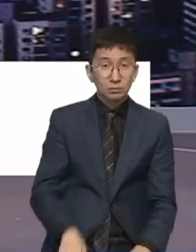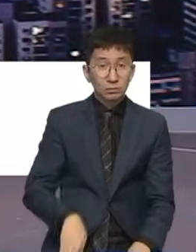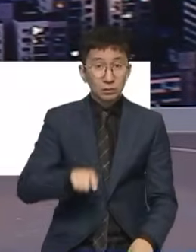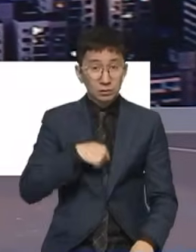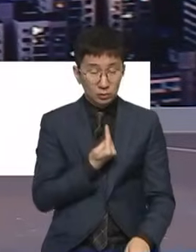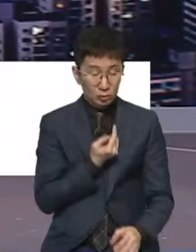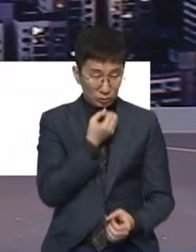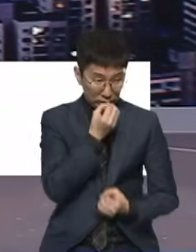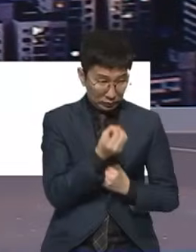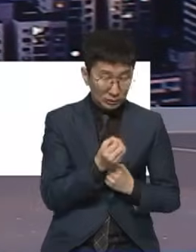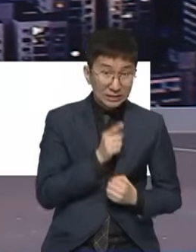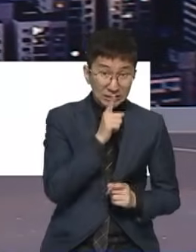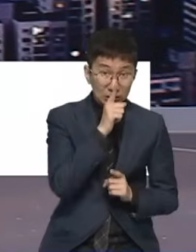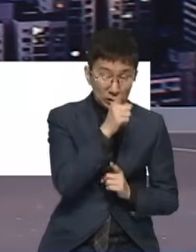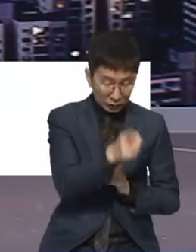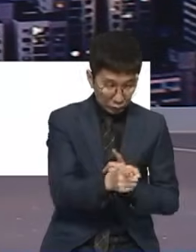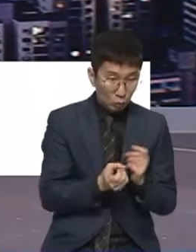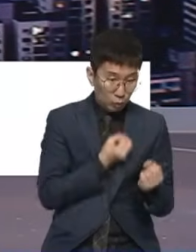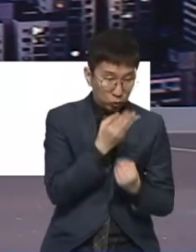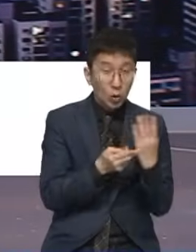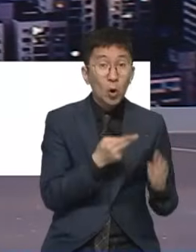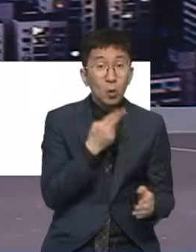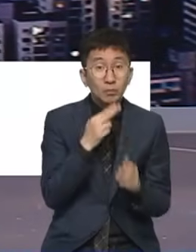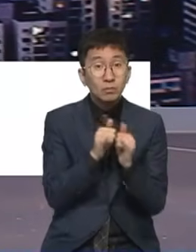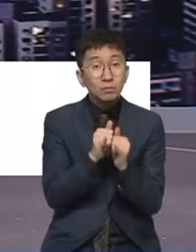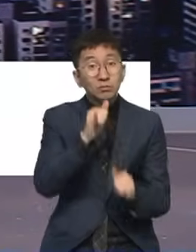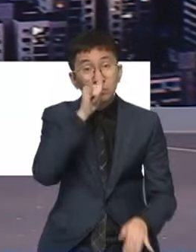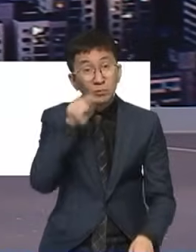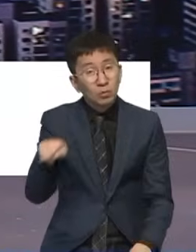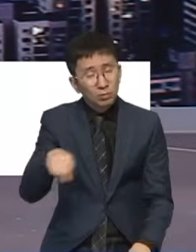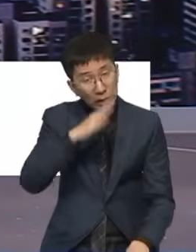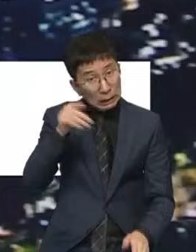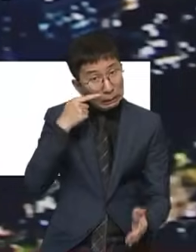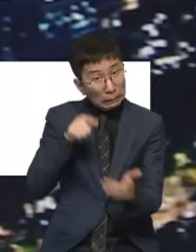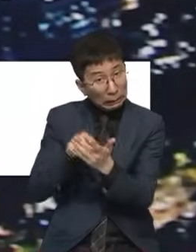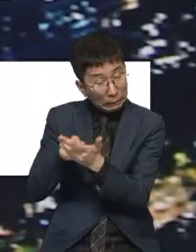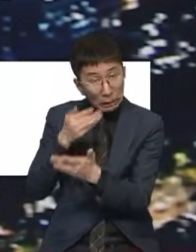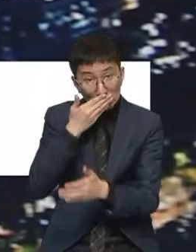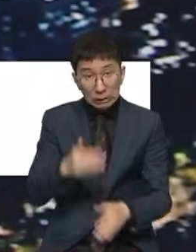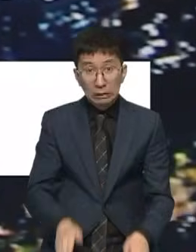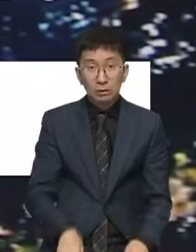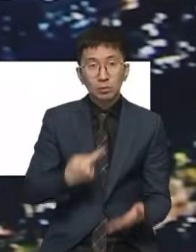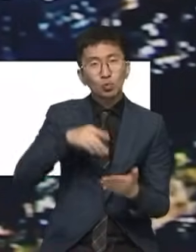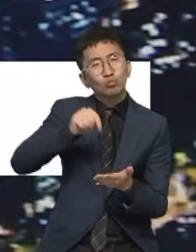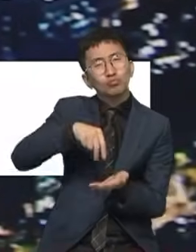경우에는 업무방해 경우도 해당됩니다. (앵커) 그러면 또 자진 신고를 안 한 경우도 궁금한데 이걸 다 찾낼 수 있는 겁니까?